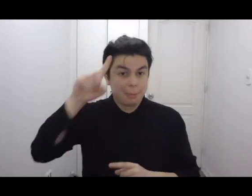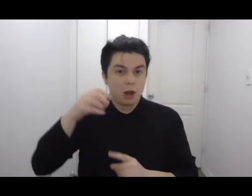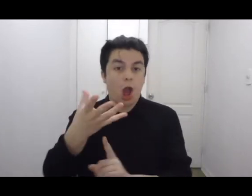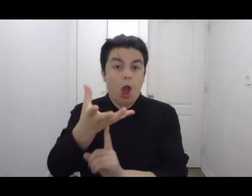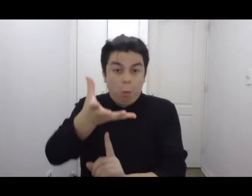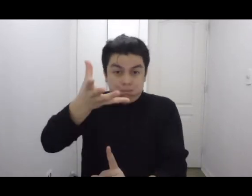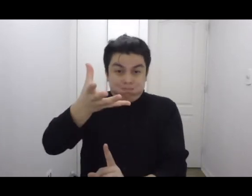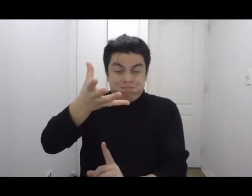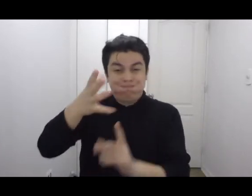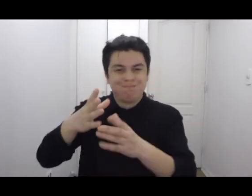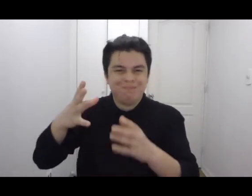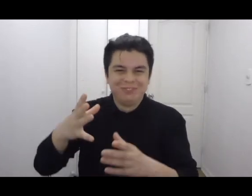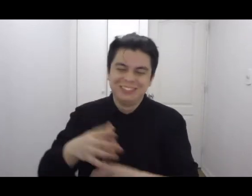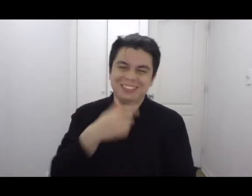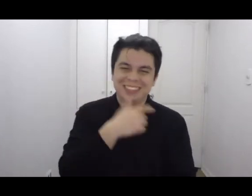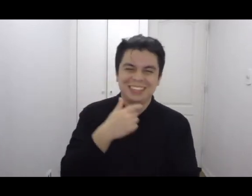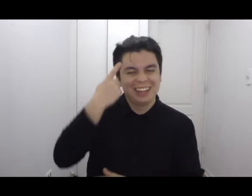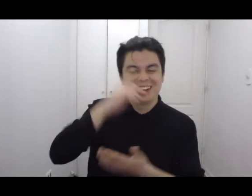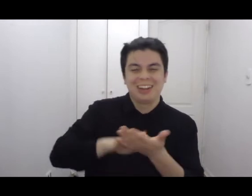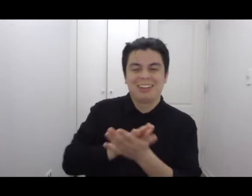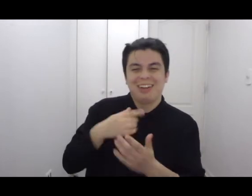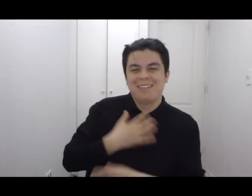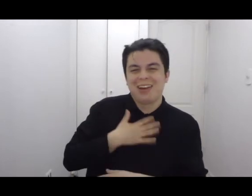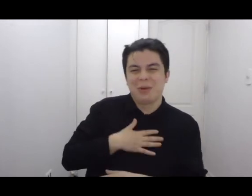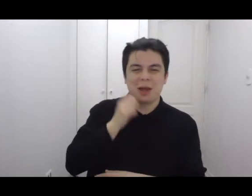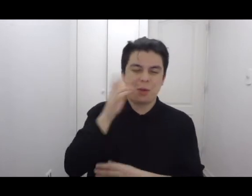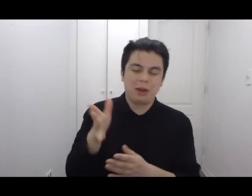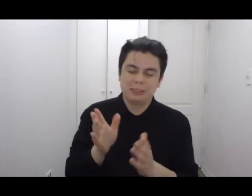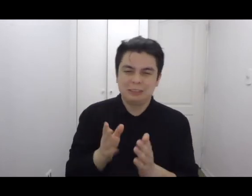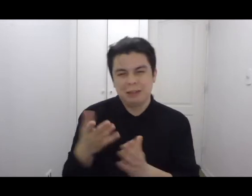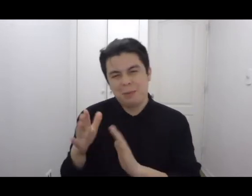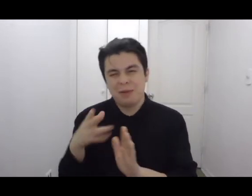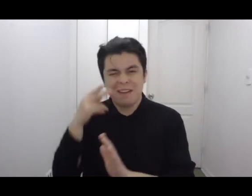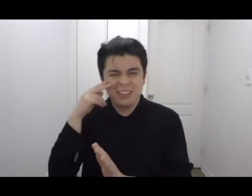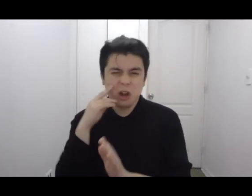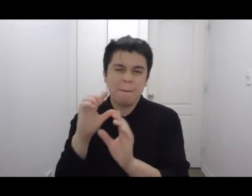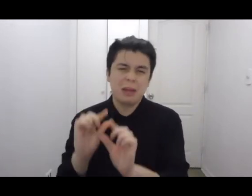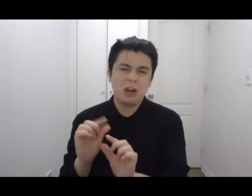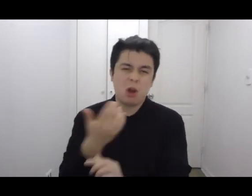es que la champaña me gusta más entonces el vino no me gusta tanto entonces tomó menos,